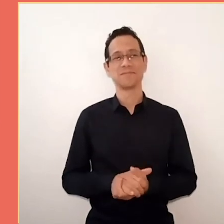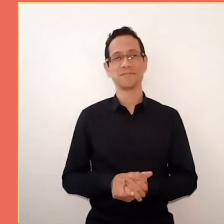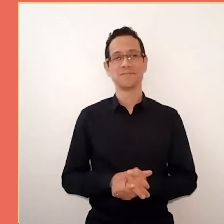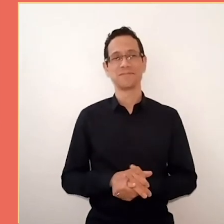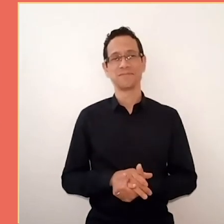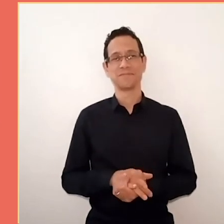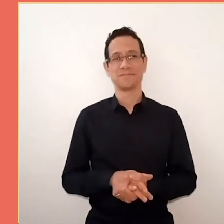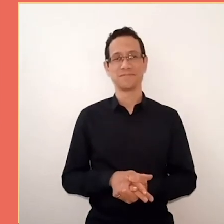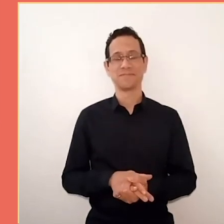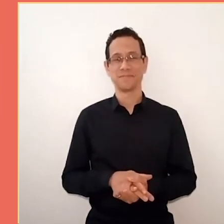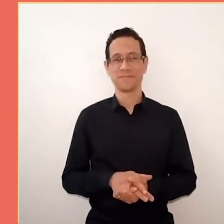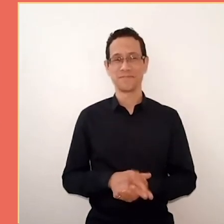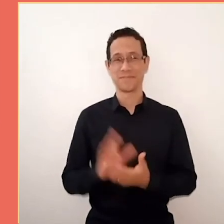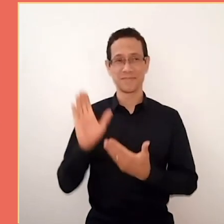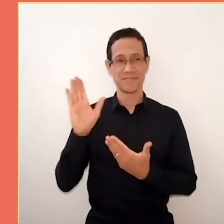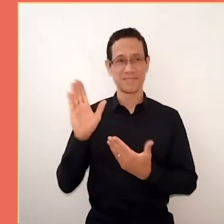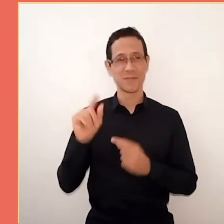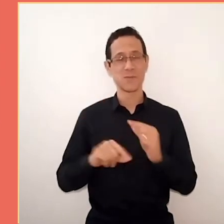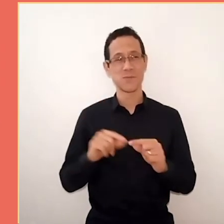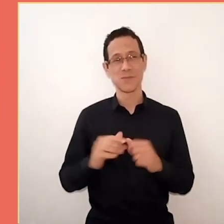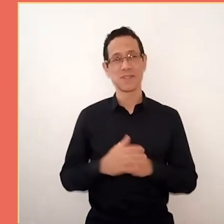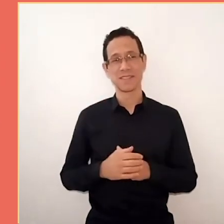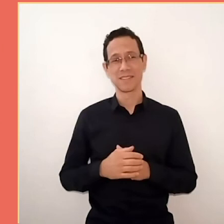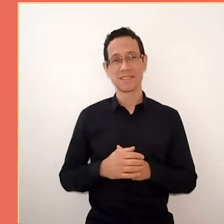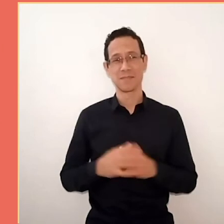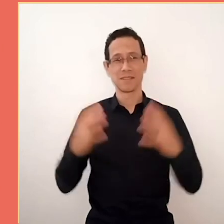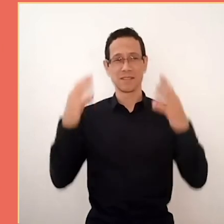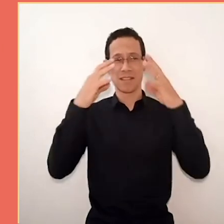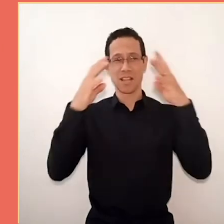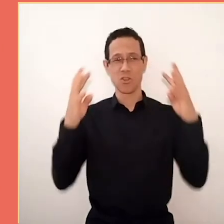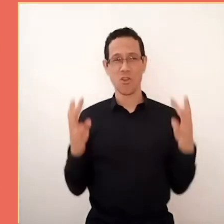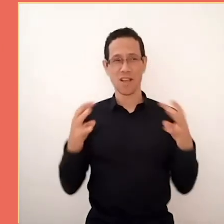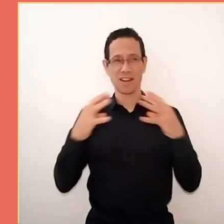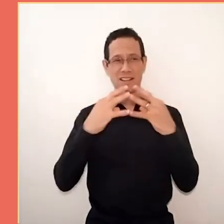E esse aqui eu fiz uma gaiola com um pássaro dentro,